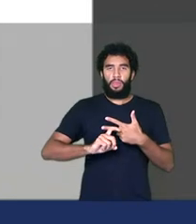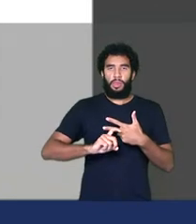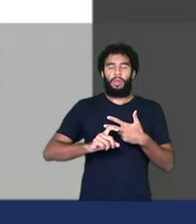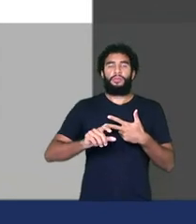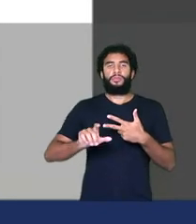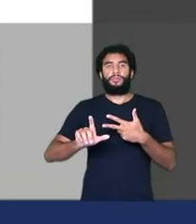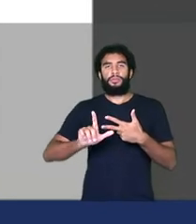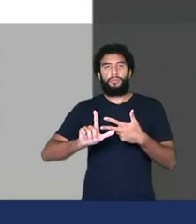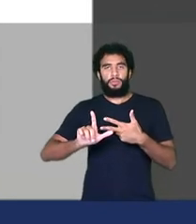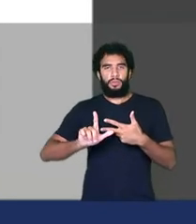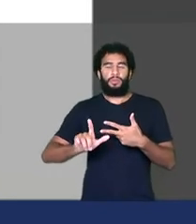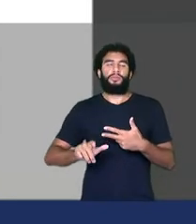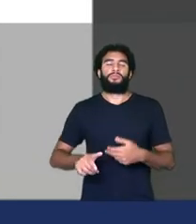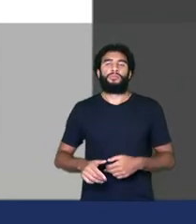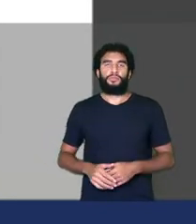O PODER EXECUTIVO E O